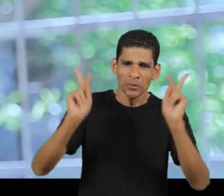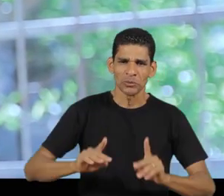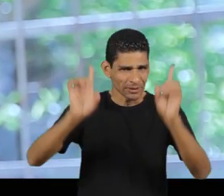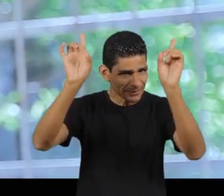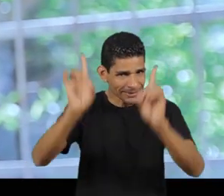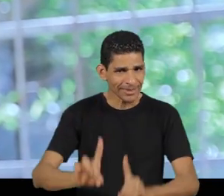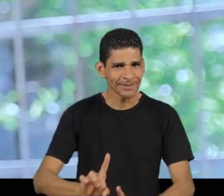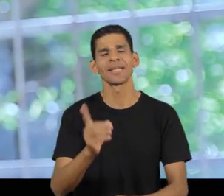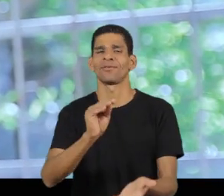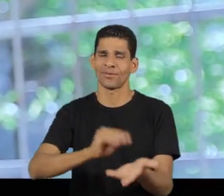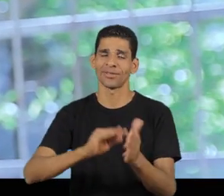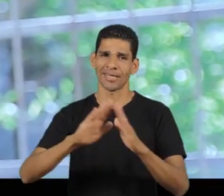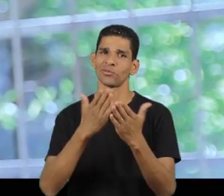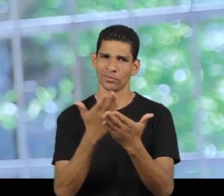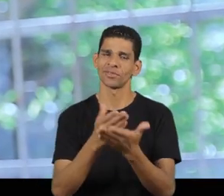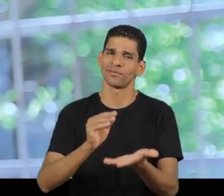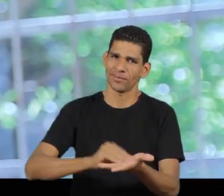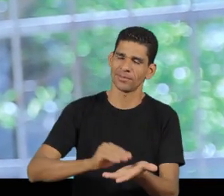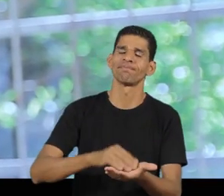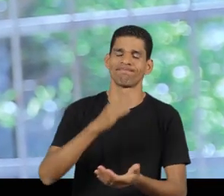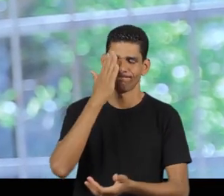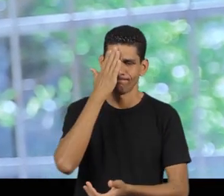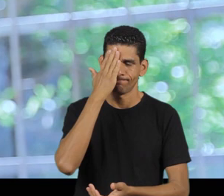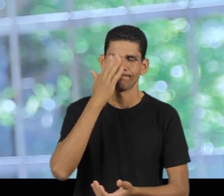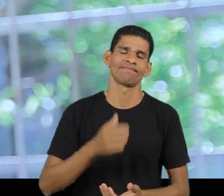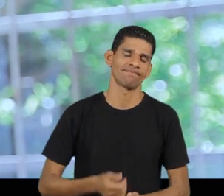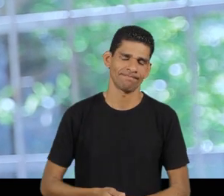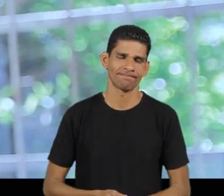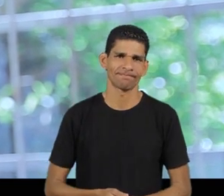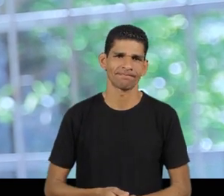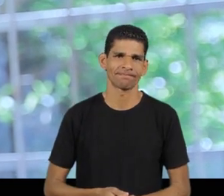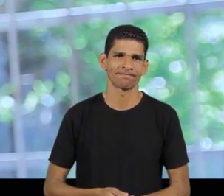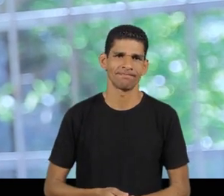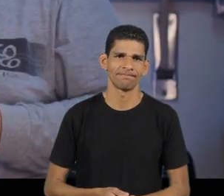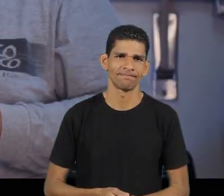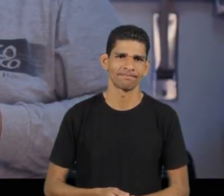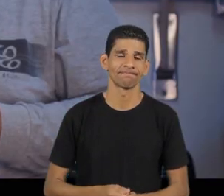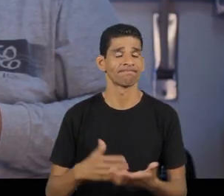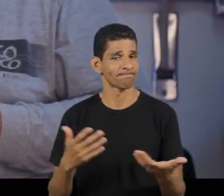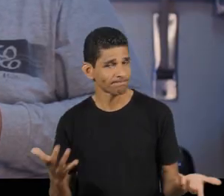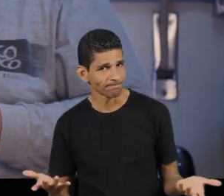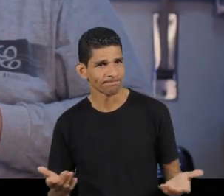deficiência na Casa do Estudante,